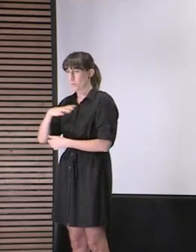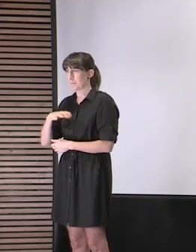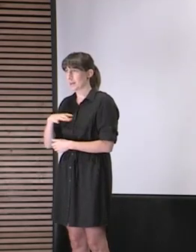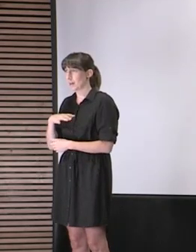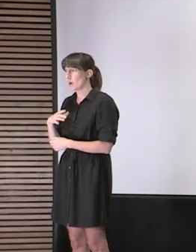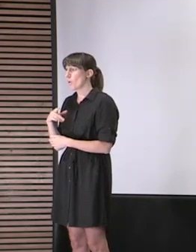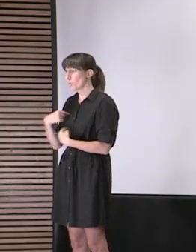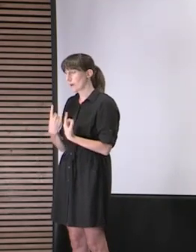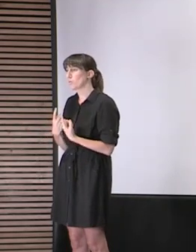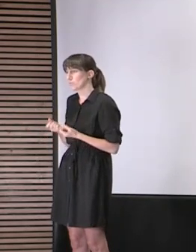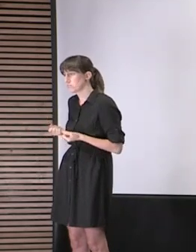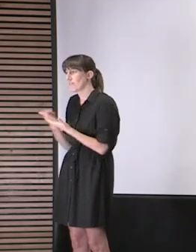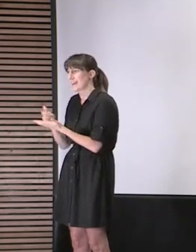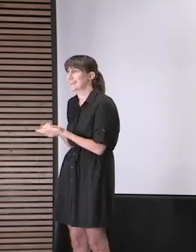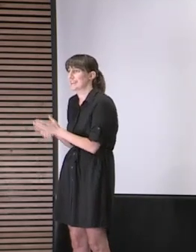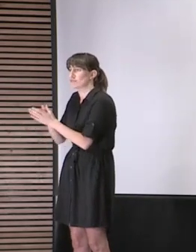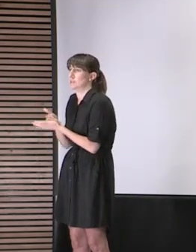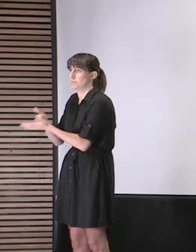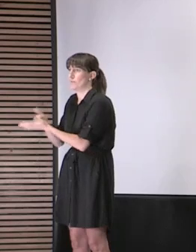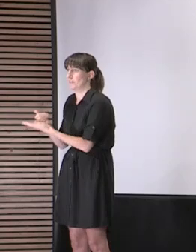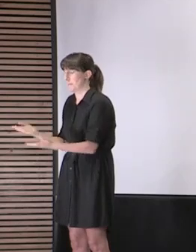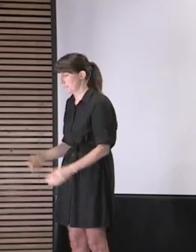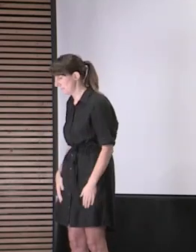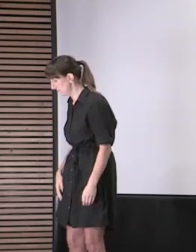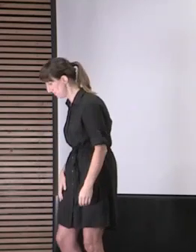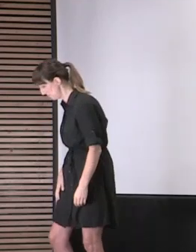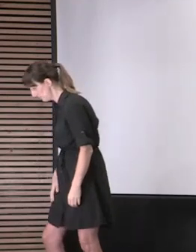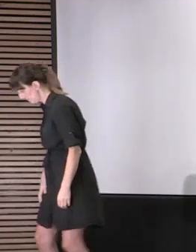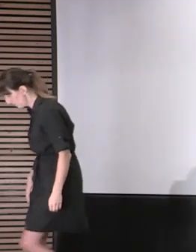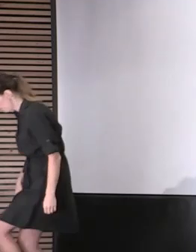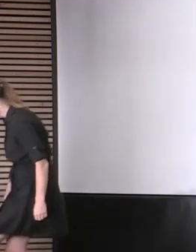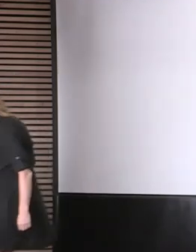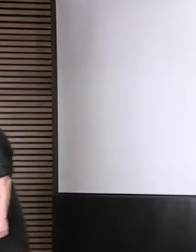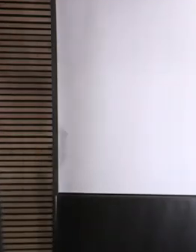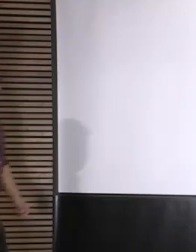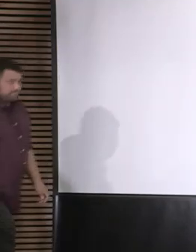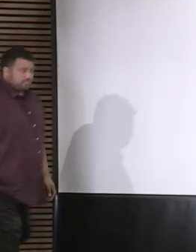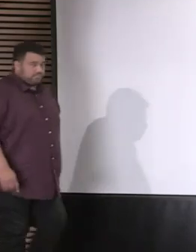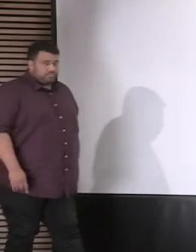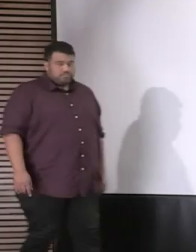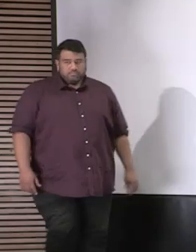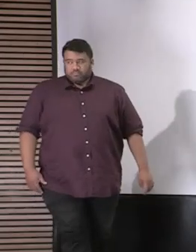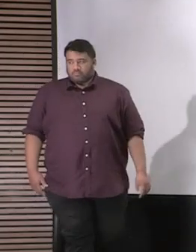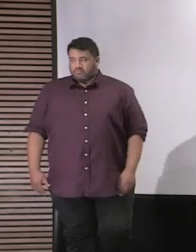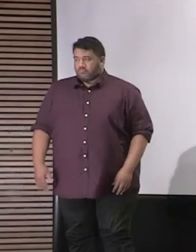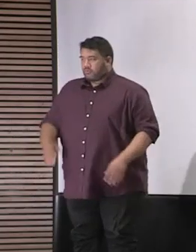fondos que están obteniendo y también qué apoyo adicional